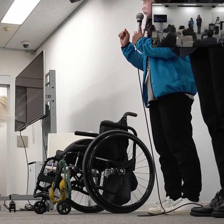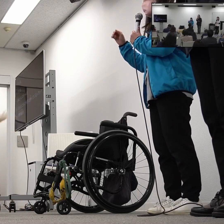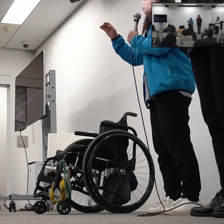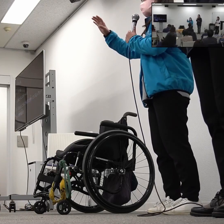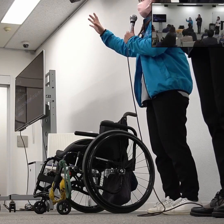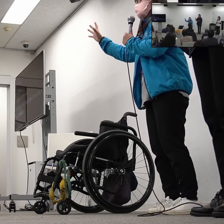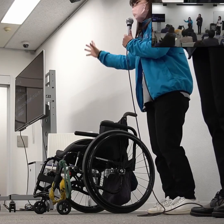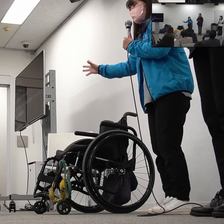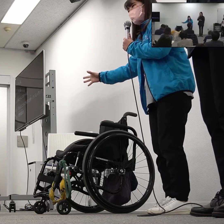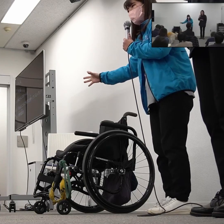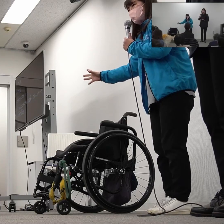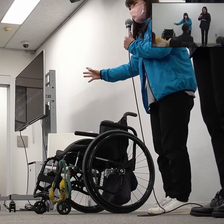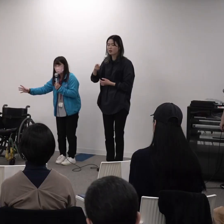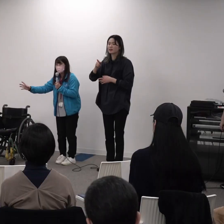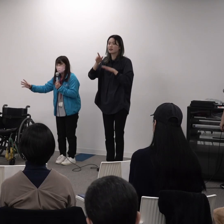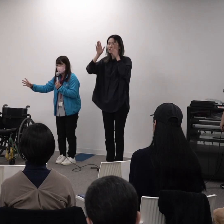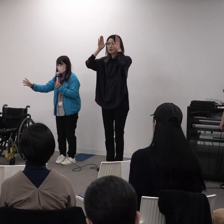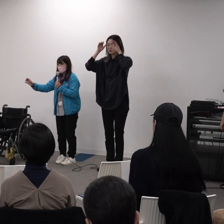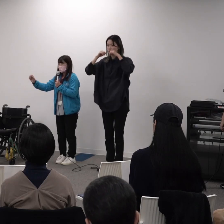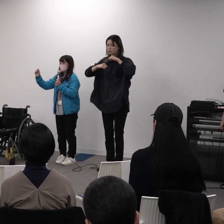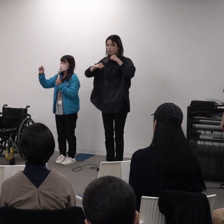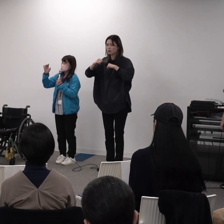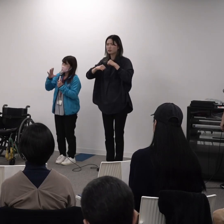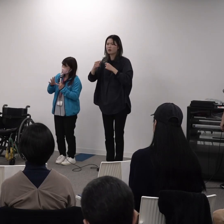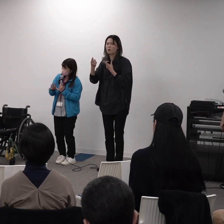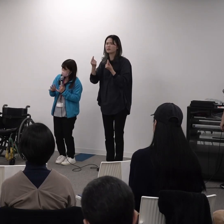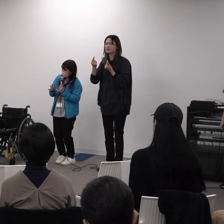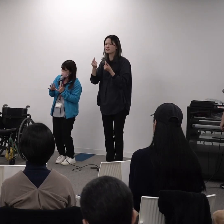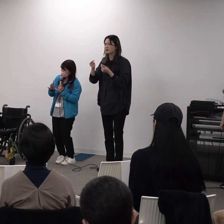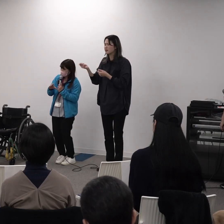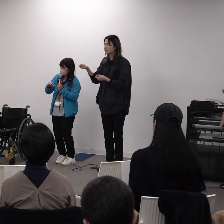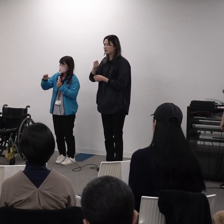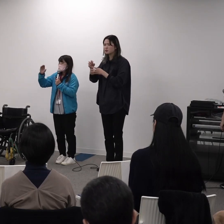犬の動きとしては一緒なんですね だからテニスボールで遊ぶのと